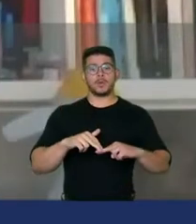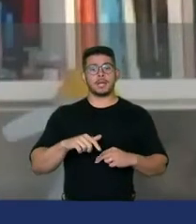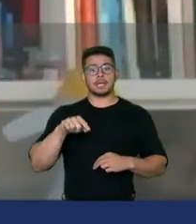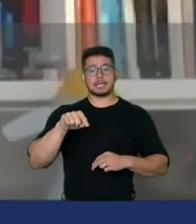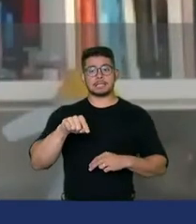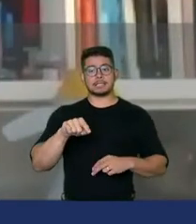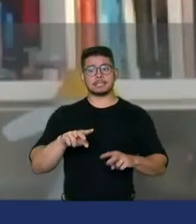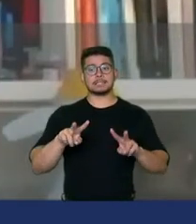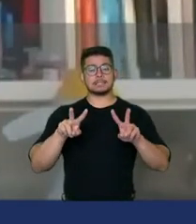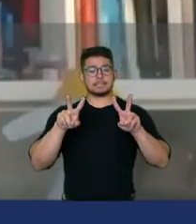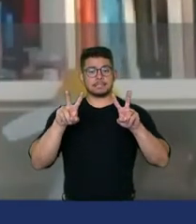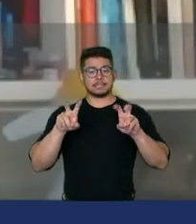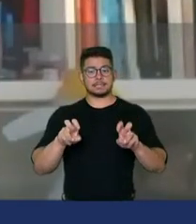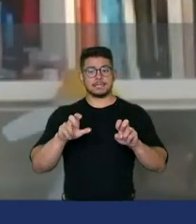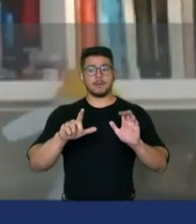RIO]: TÃO IMPORTANTE EM QUE O